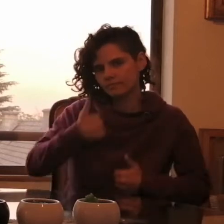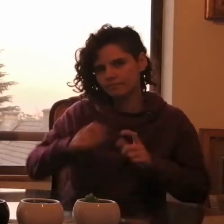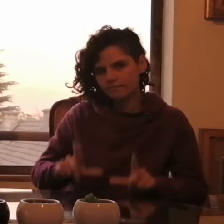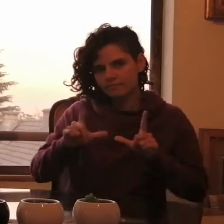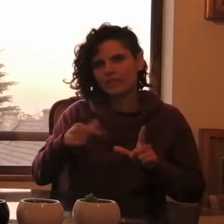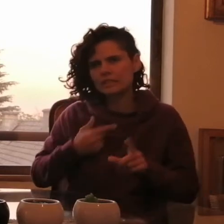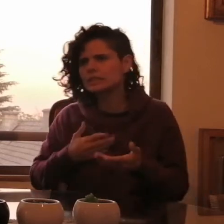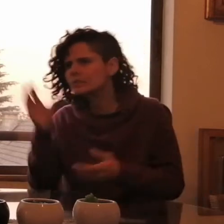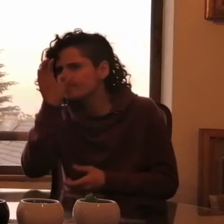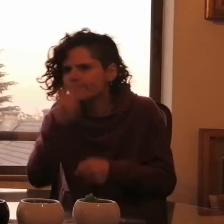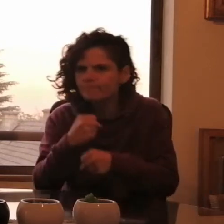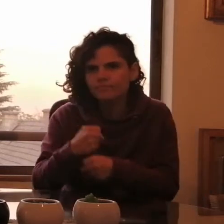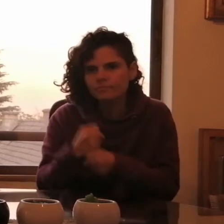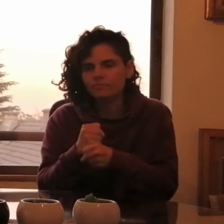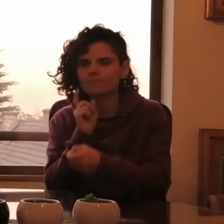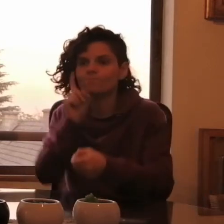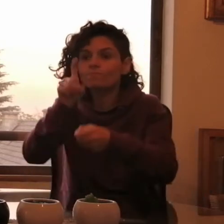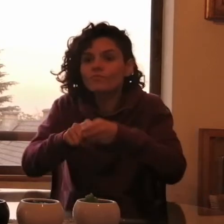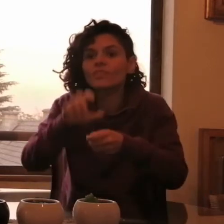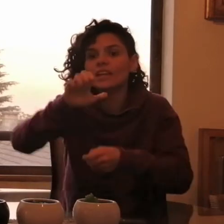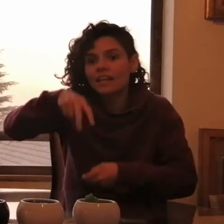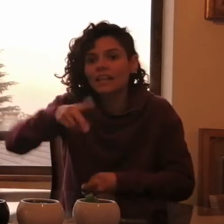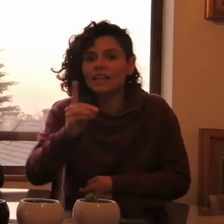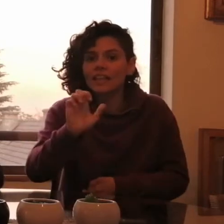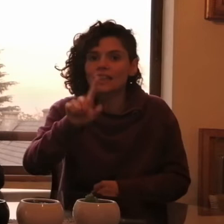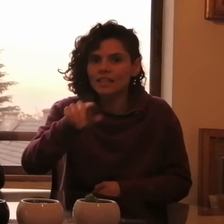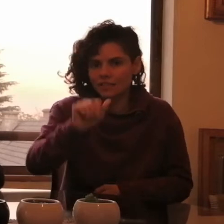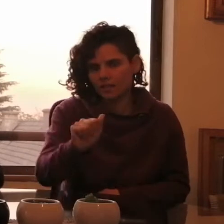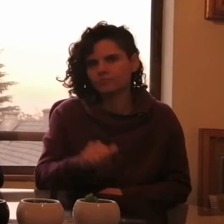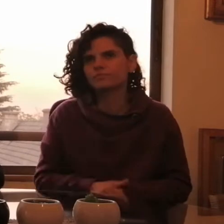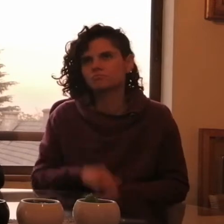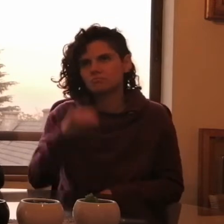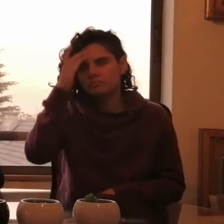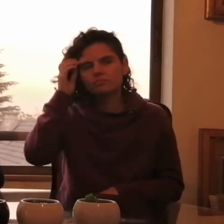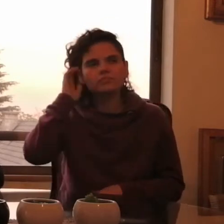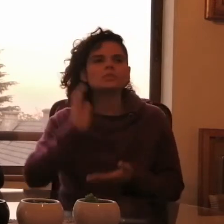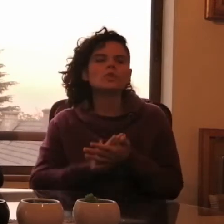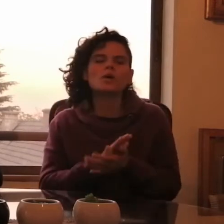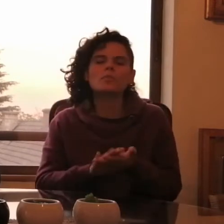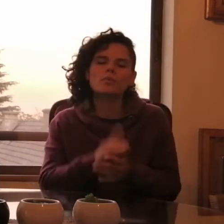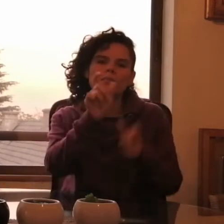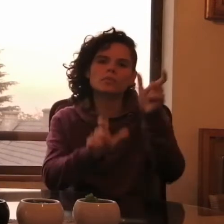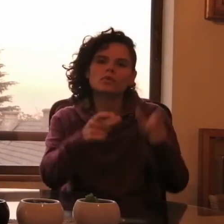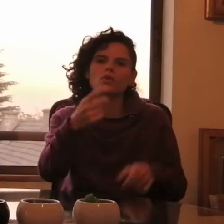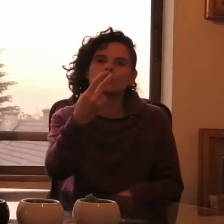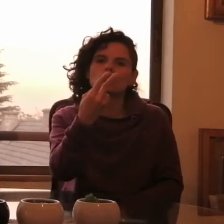Claro entré a Endesa, que por ejemplo eran 250 hombres ingenieros digamos en distintas